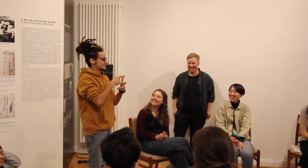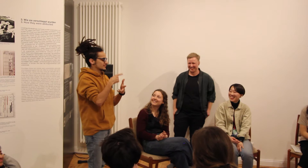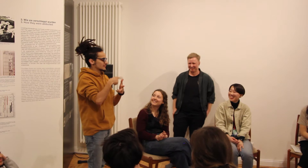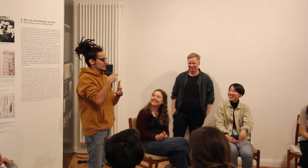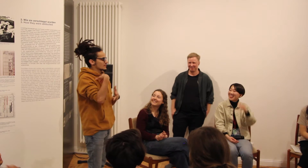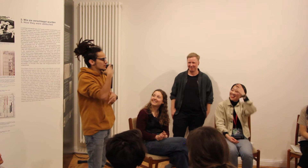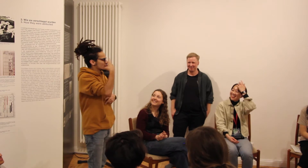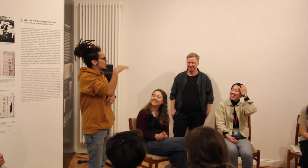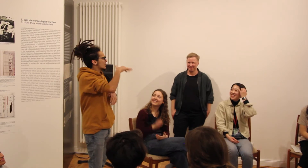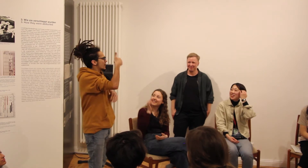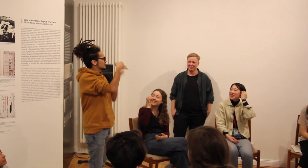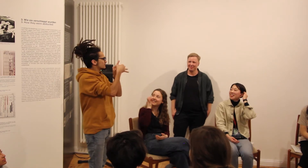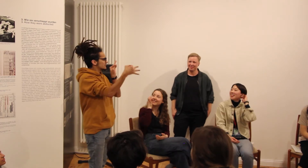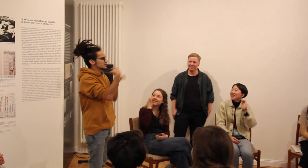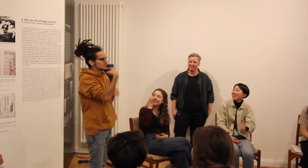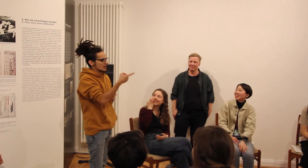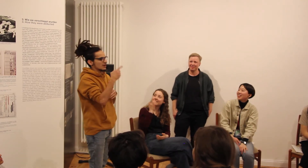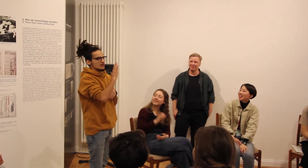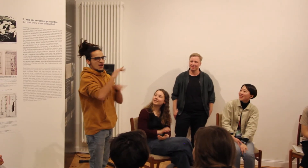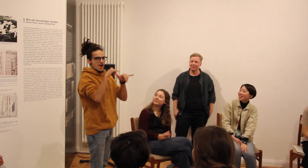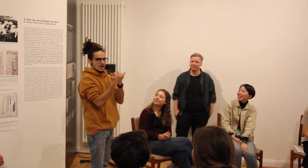Ich habe da zwei Fragen.